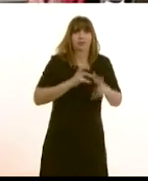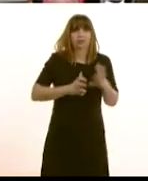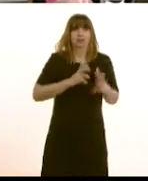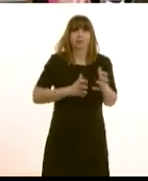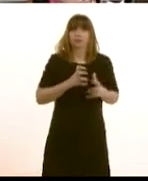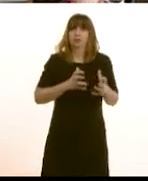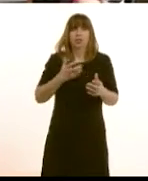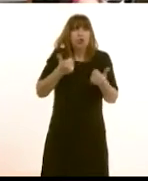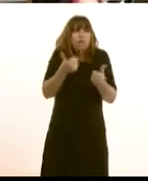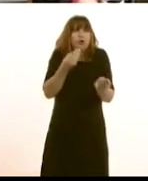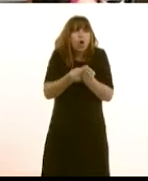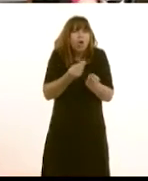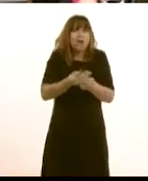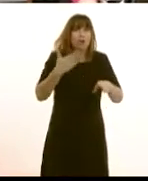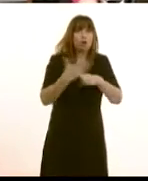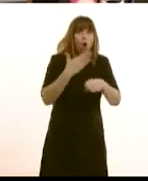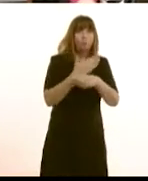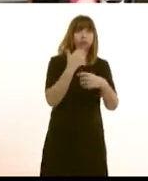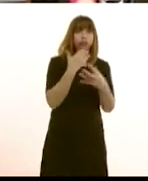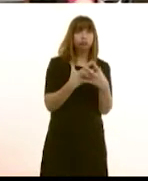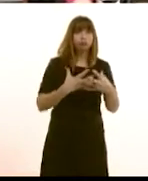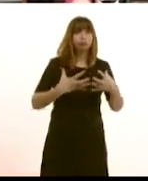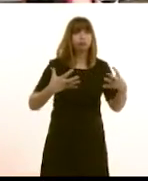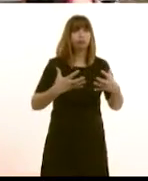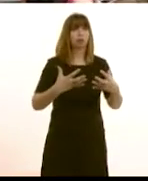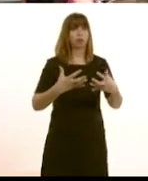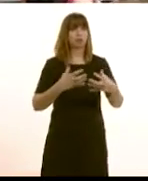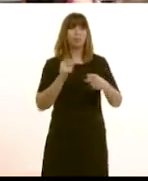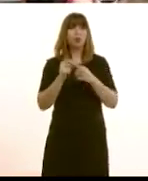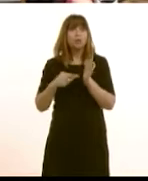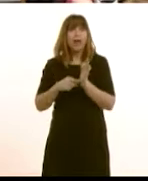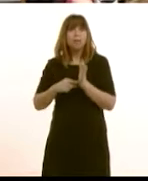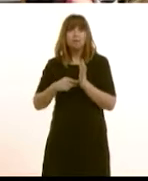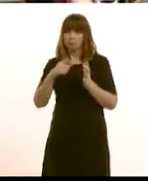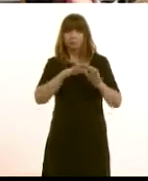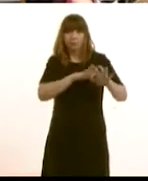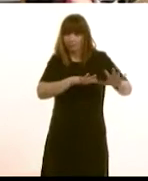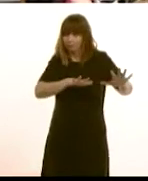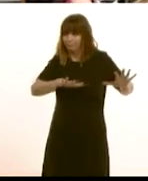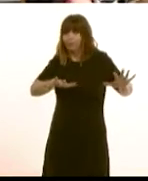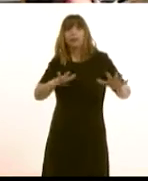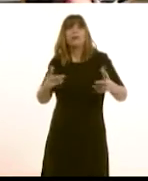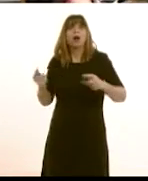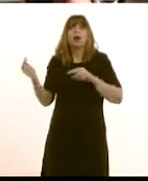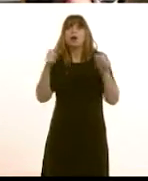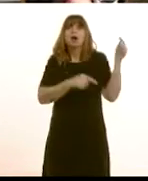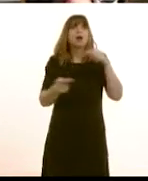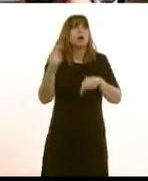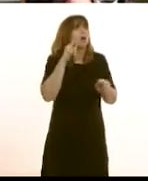economi, ynglyn ‚ datblygiadau Port Talbot, ac wrth gwrs twristiaeth. Rwyín flin i weldóac